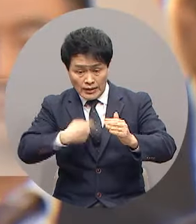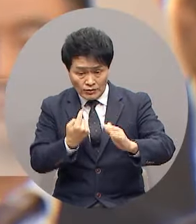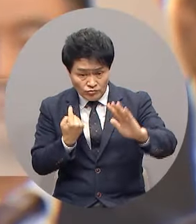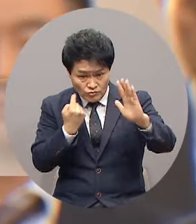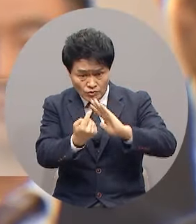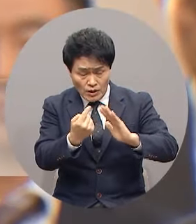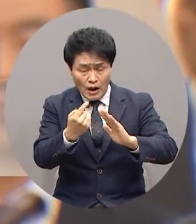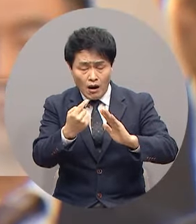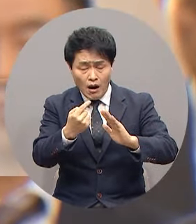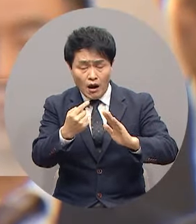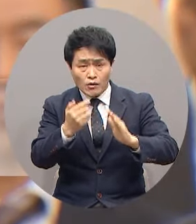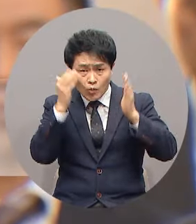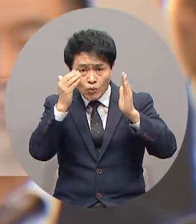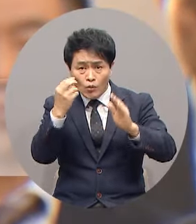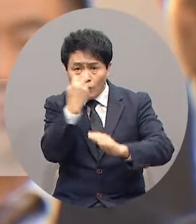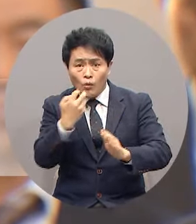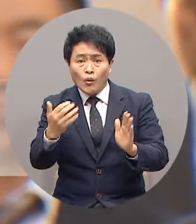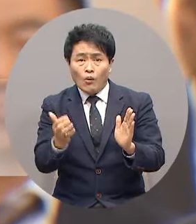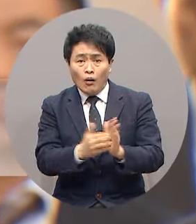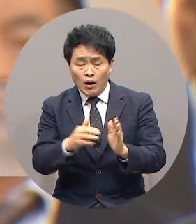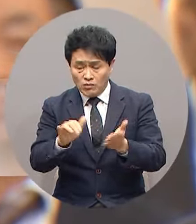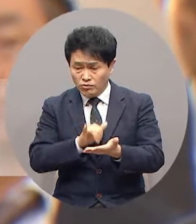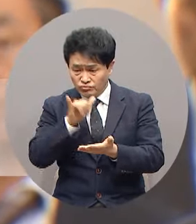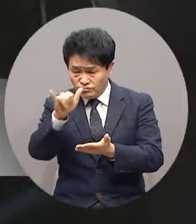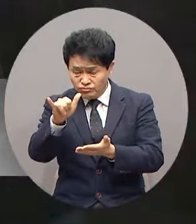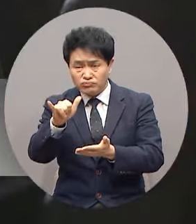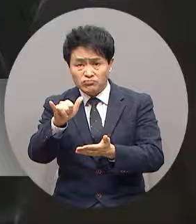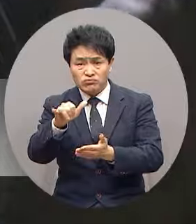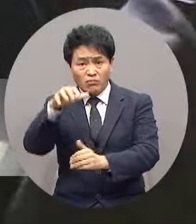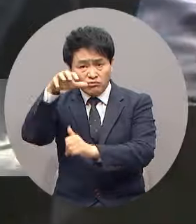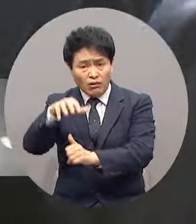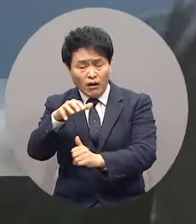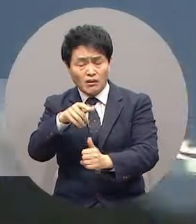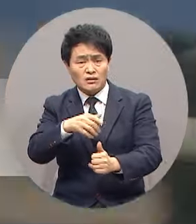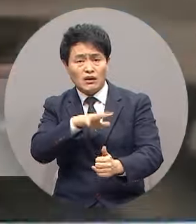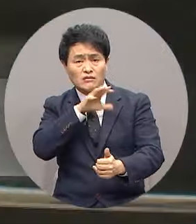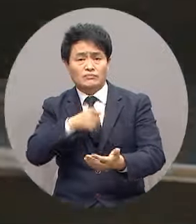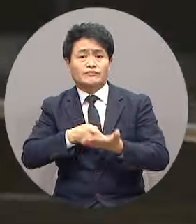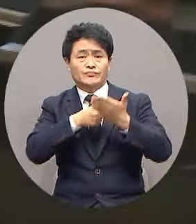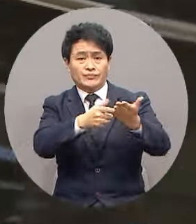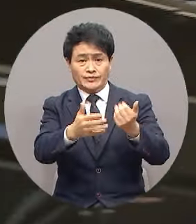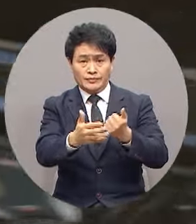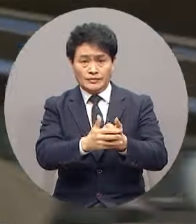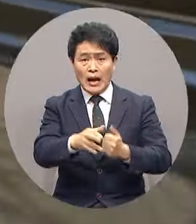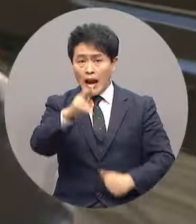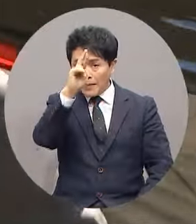이 전 장관은 어제 공수처에 자진 출석해 반나절가량조사를 받았고 출국 금지 조치에 대해서는 이의를 제기한 상황입니다.